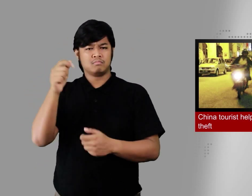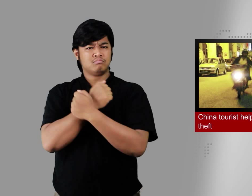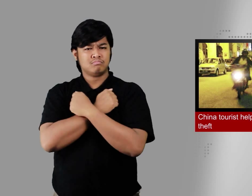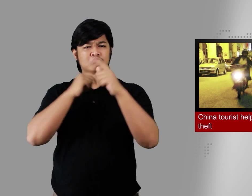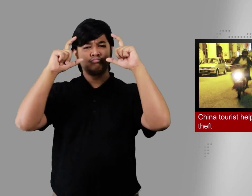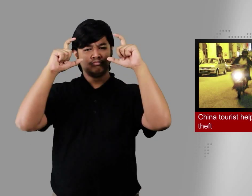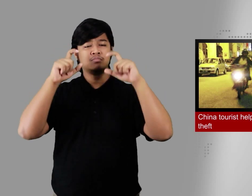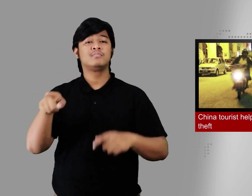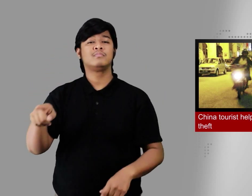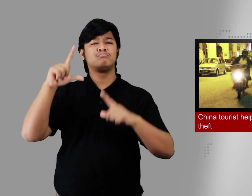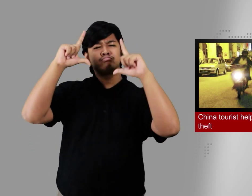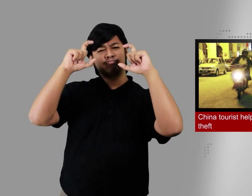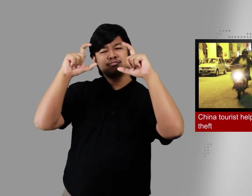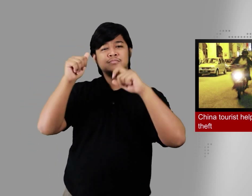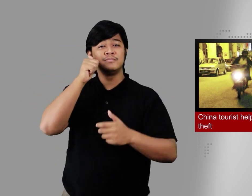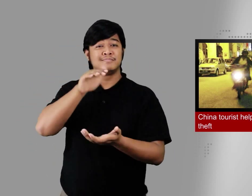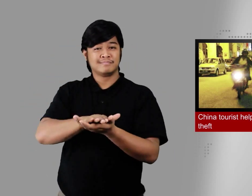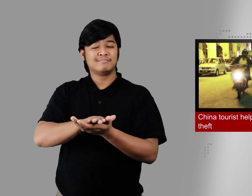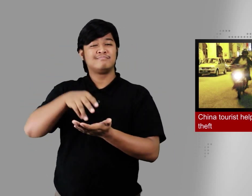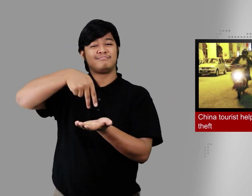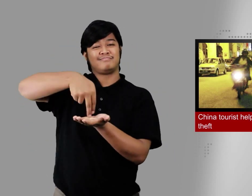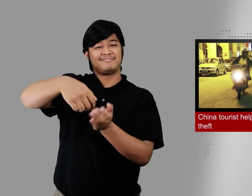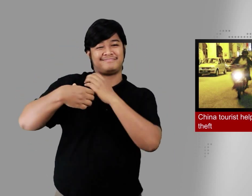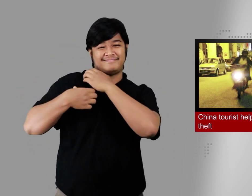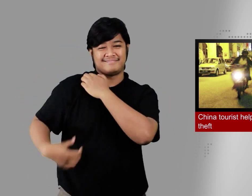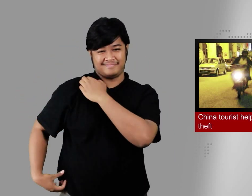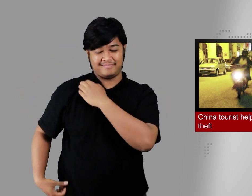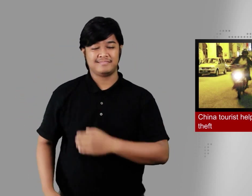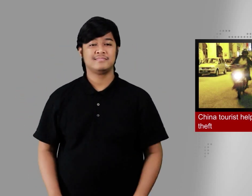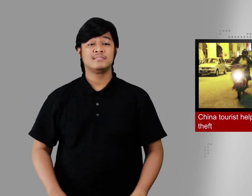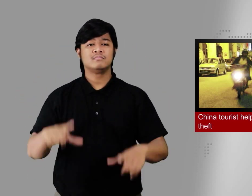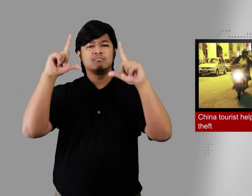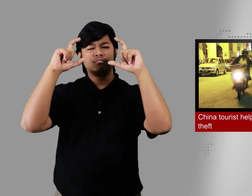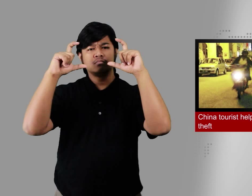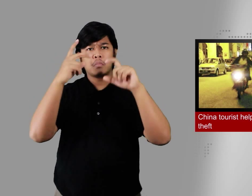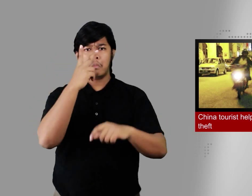Lou Yong seorang yang gemar mengambil gambar. Beliau mengambil beberapa gambar isterinya yang berjalan di sekitar itu.